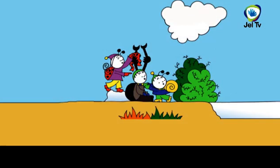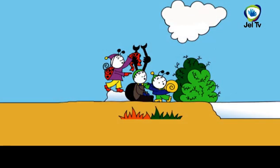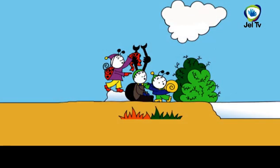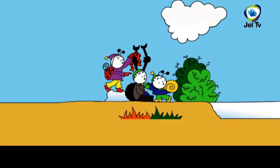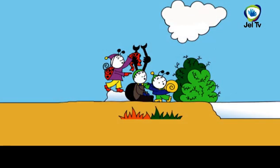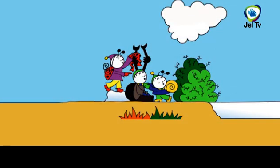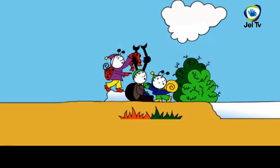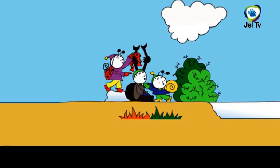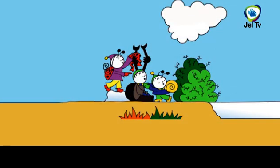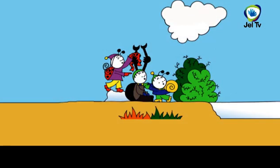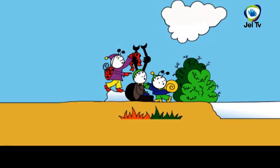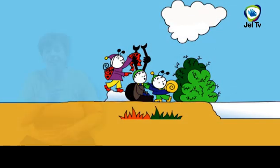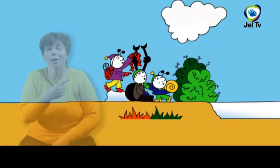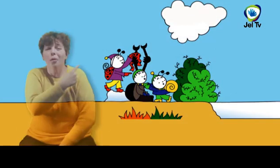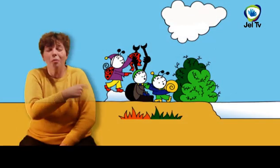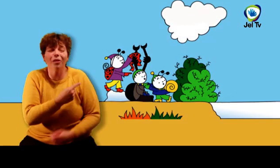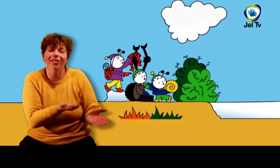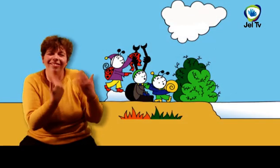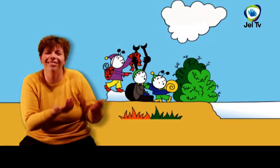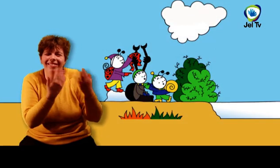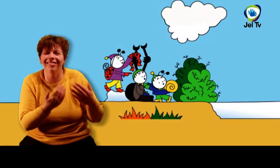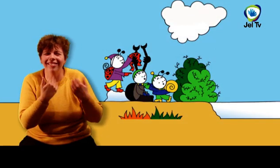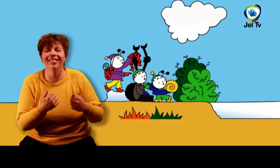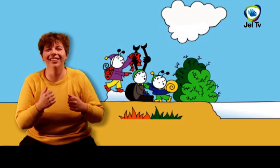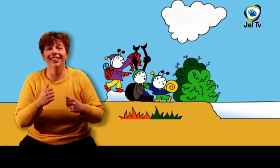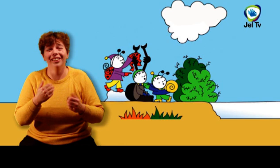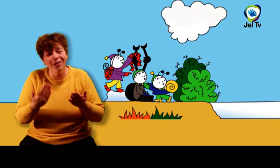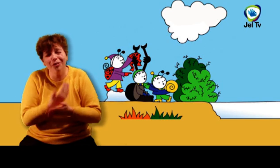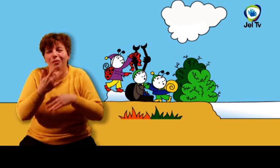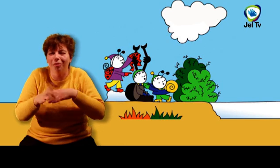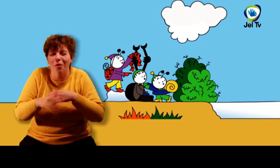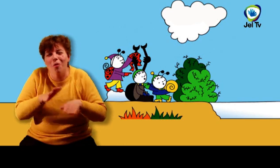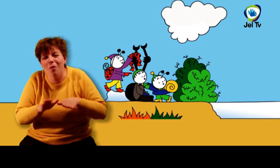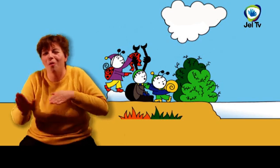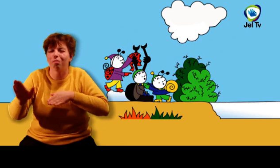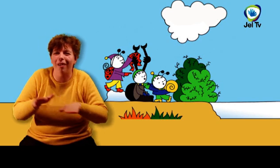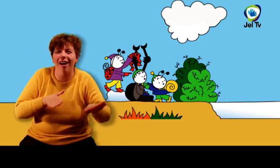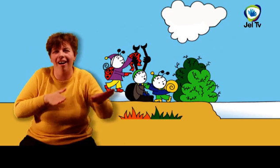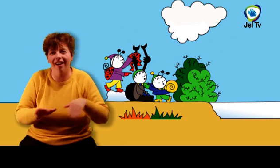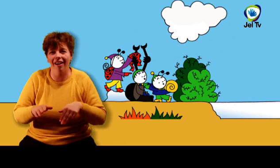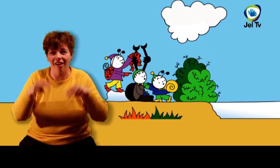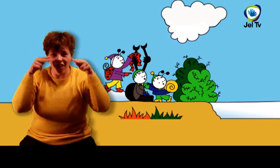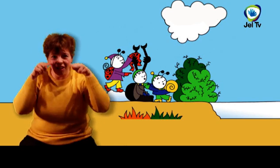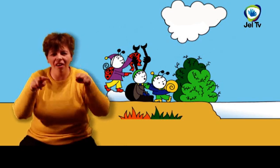Gyere, próbáljuk meg újra!- biztatta a csigafiú Vendelt.